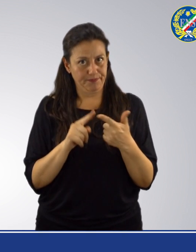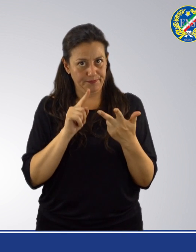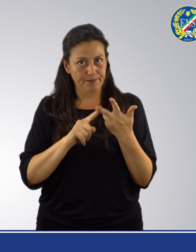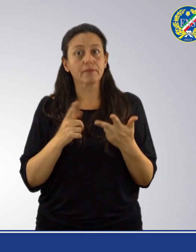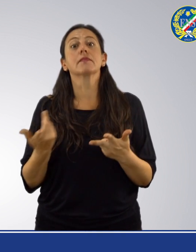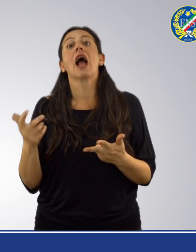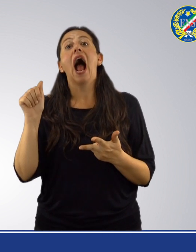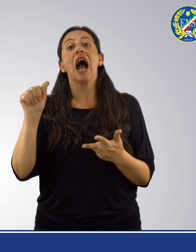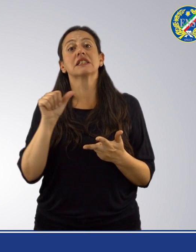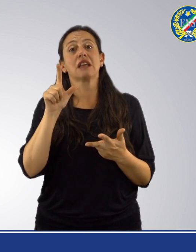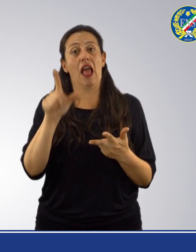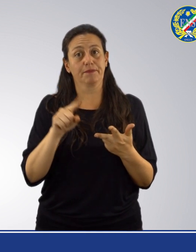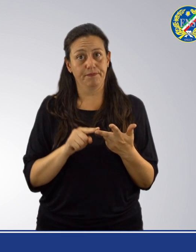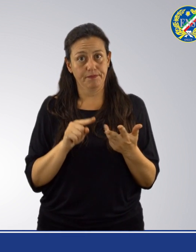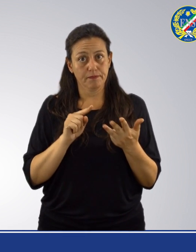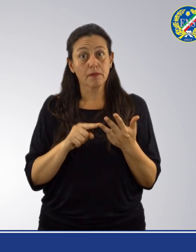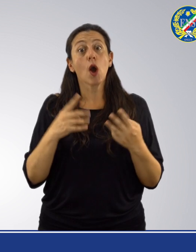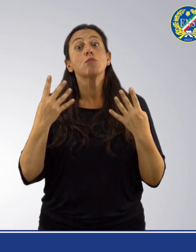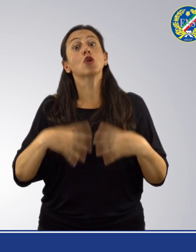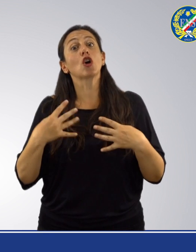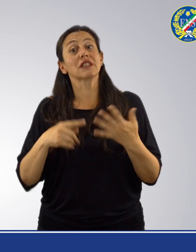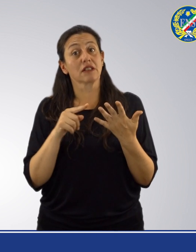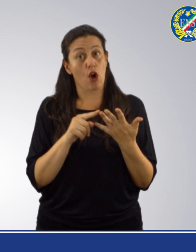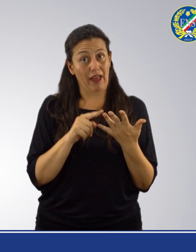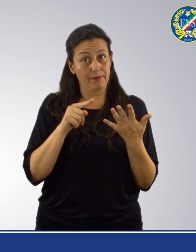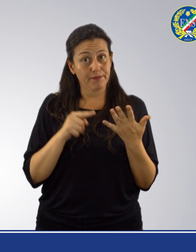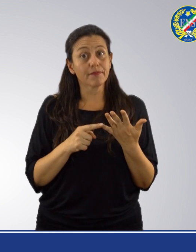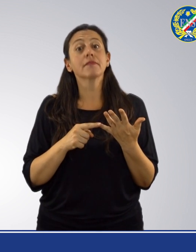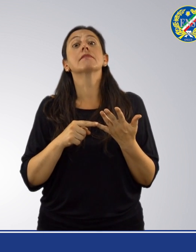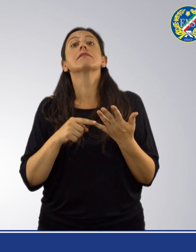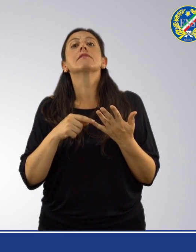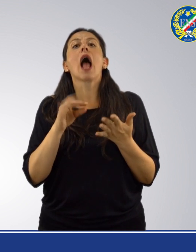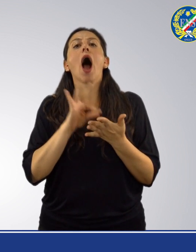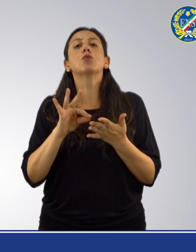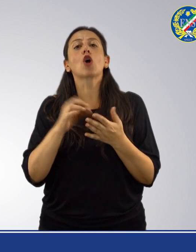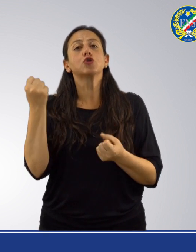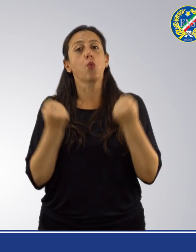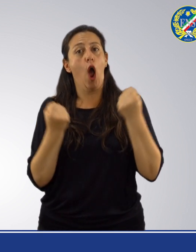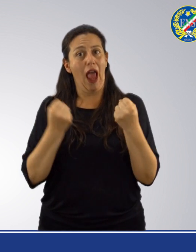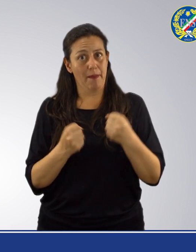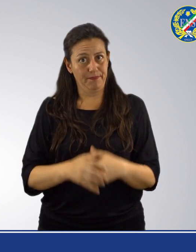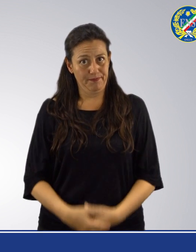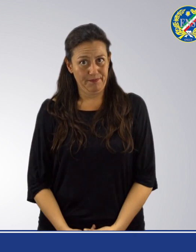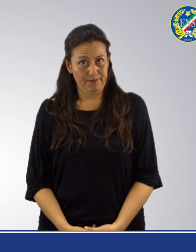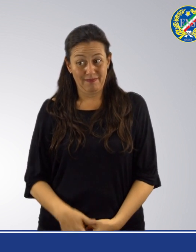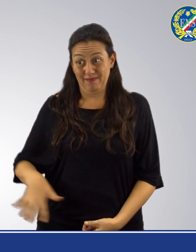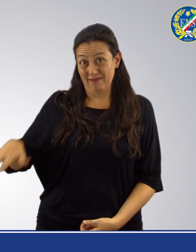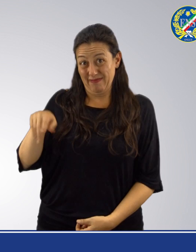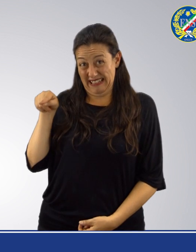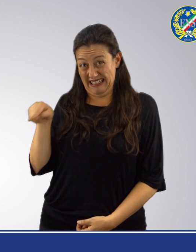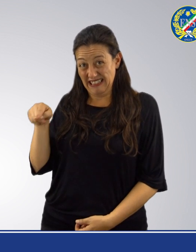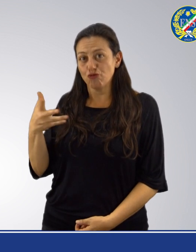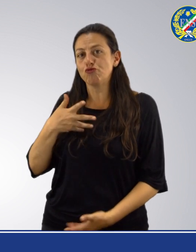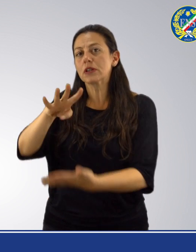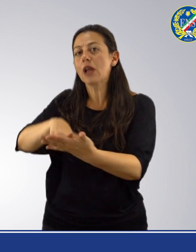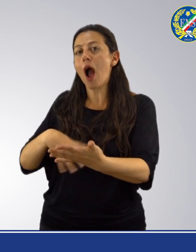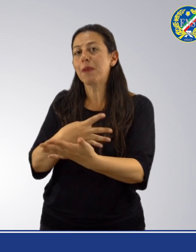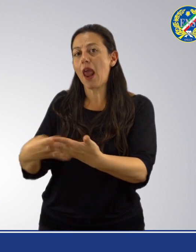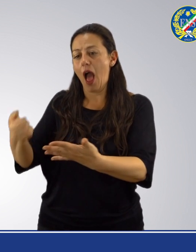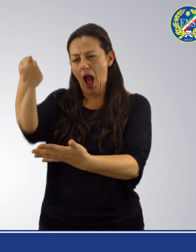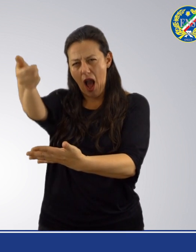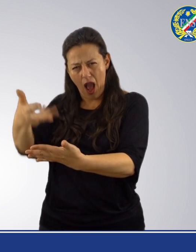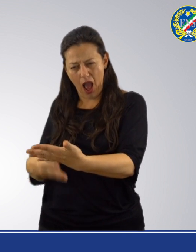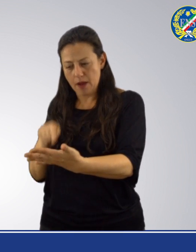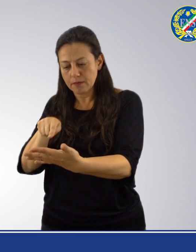una tabella in cui sono indicati i codici comunitari ed interni con relative prescrizioni,